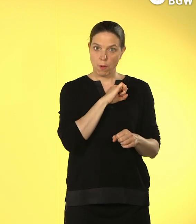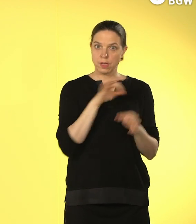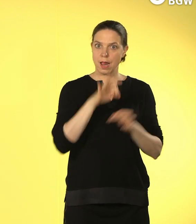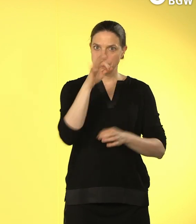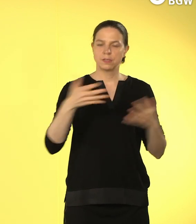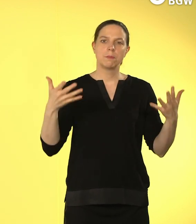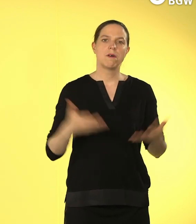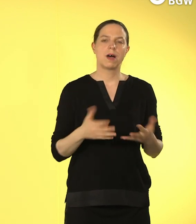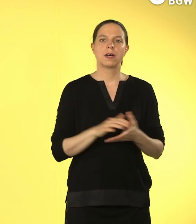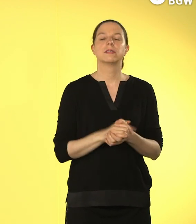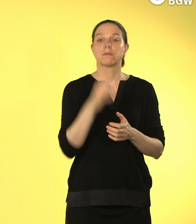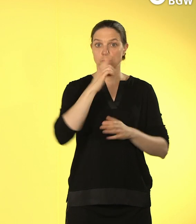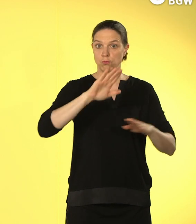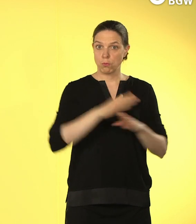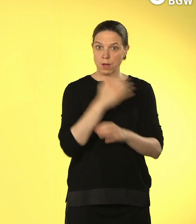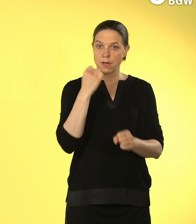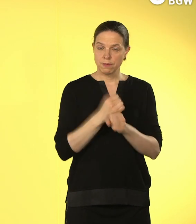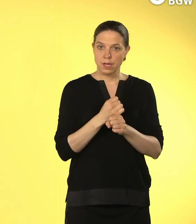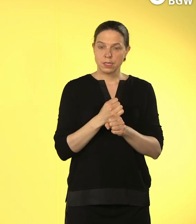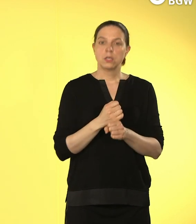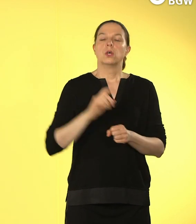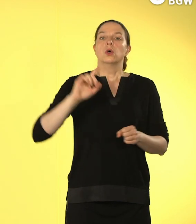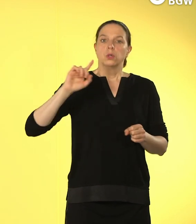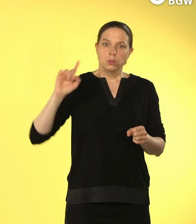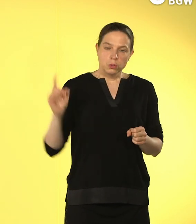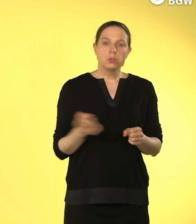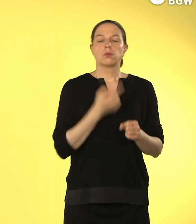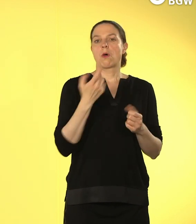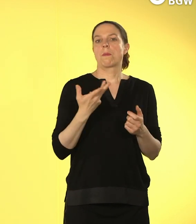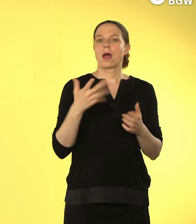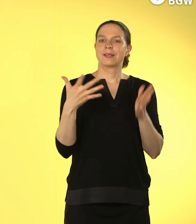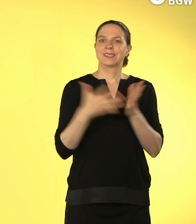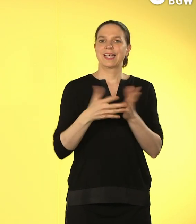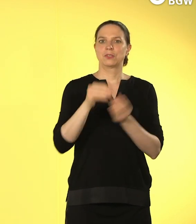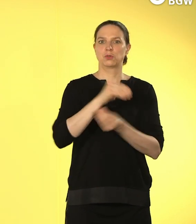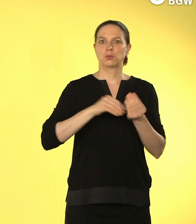dass im Anschluss noch eine Testsubstanz aufgebracht wird: